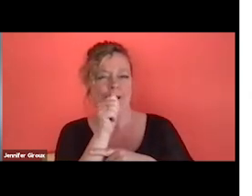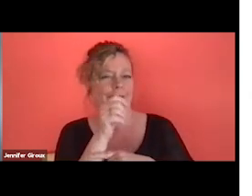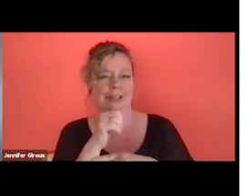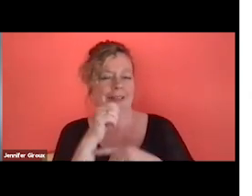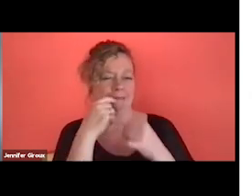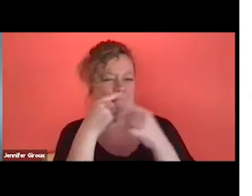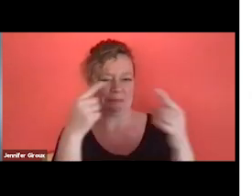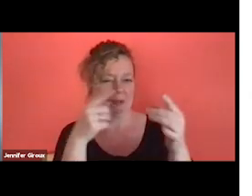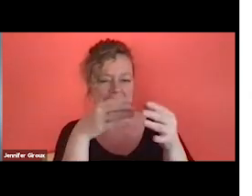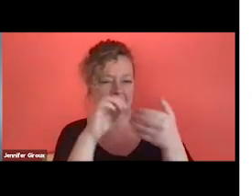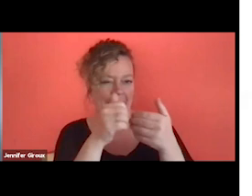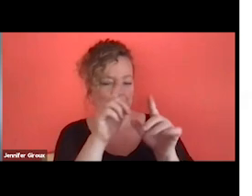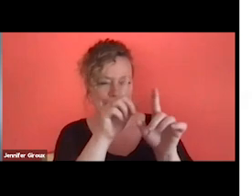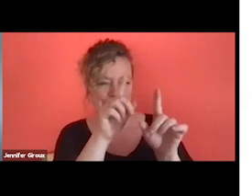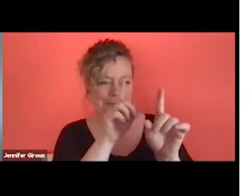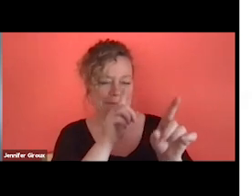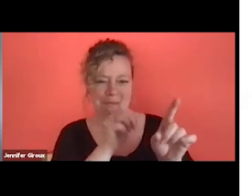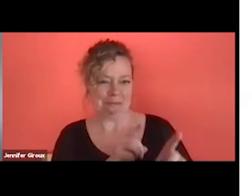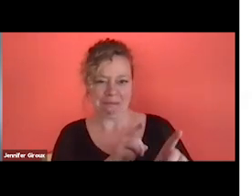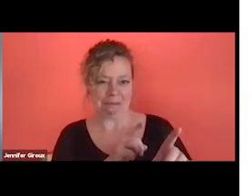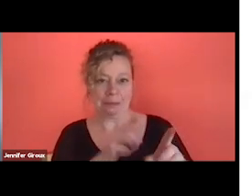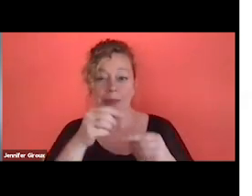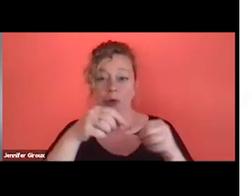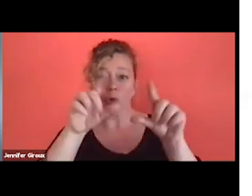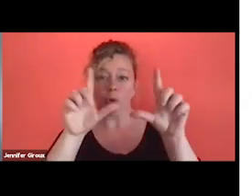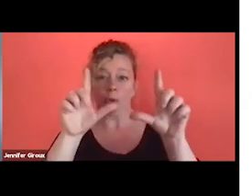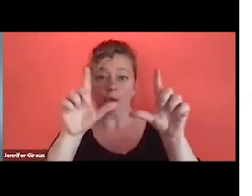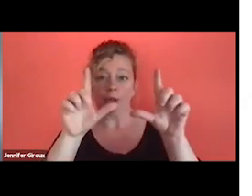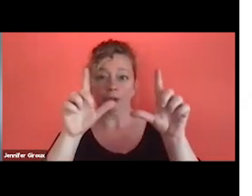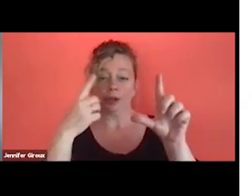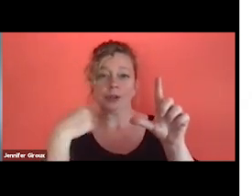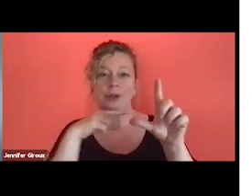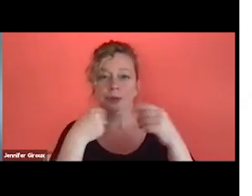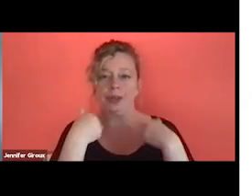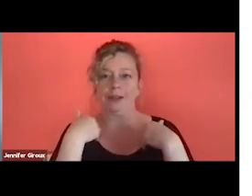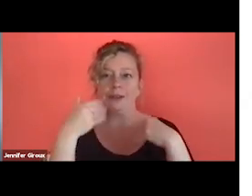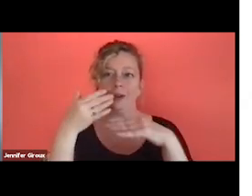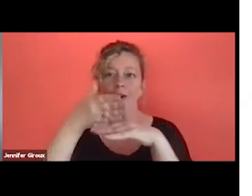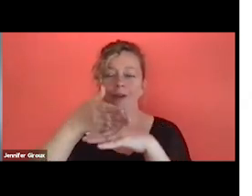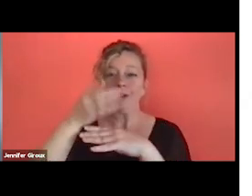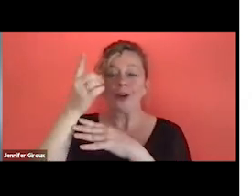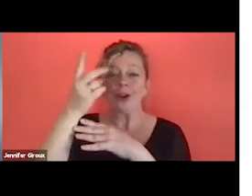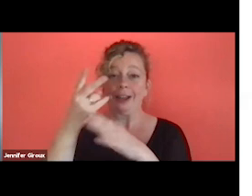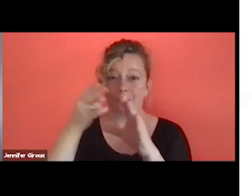Lo dejaré abierto unos segundos más. Parece que ya tenemos más de la mitad participando.